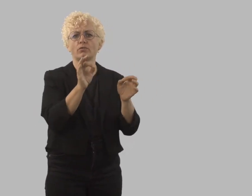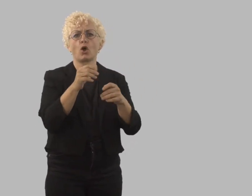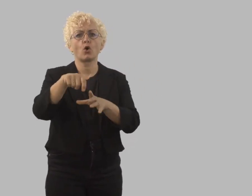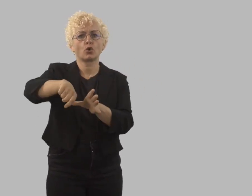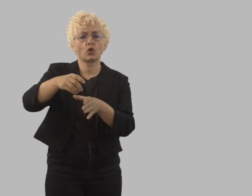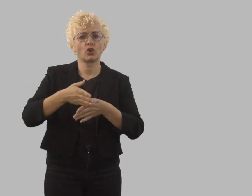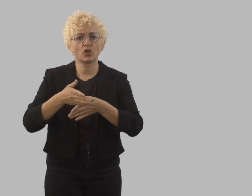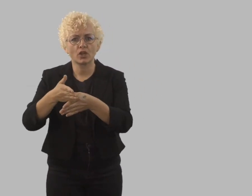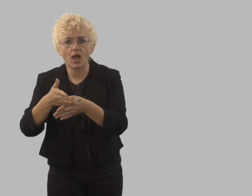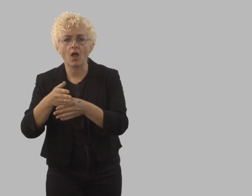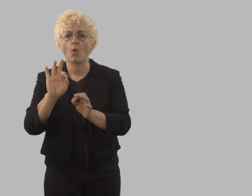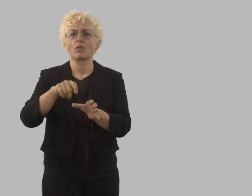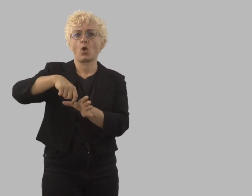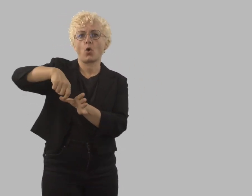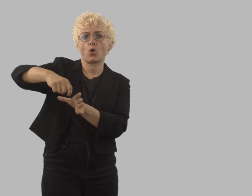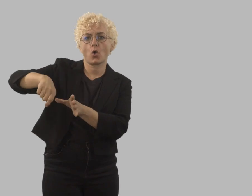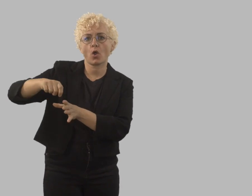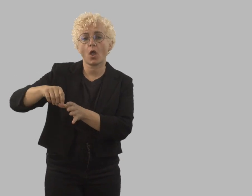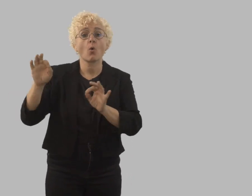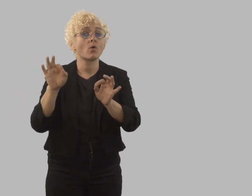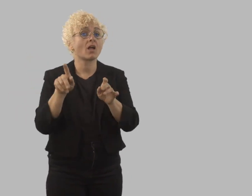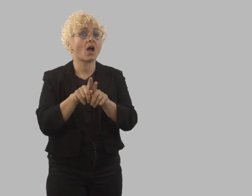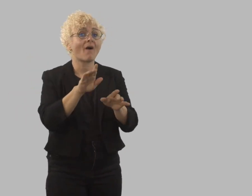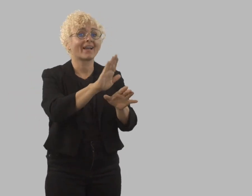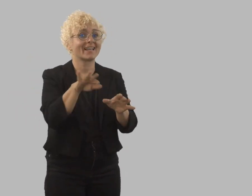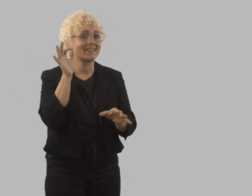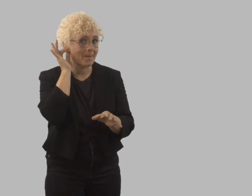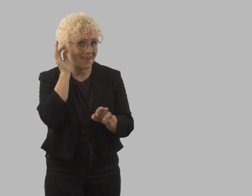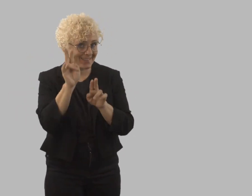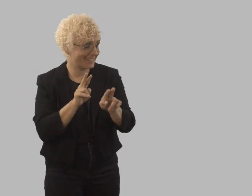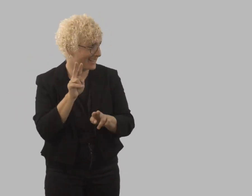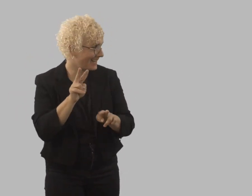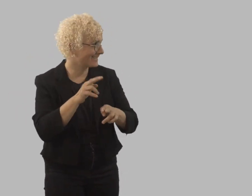als Küchengehilfinnen, Köchinnen, aber auch als Kindermädchen.